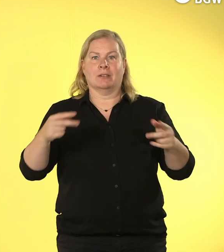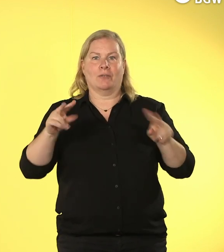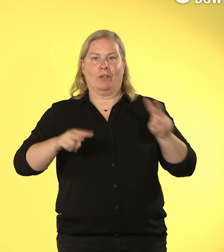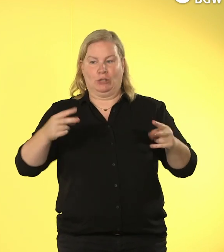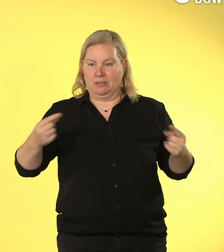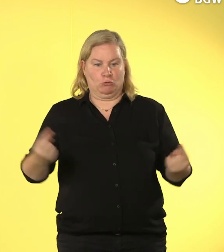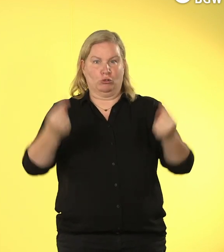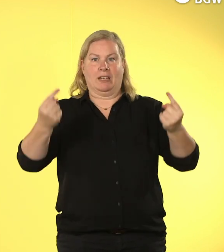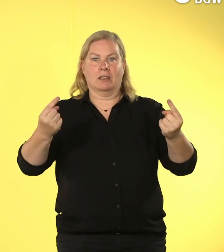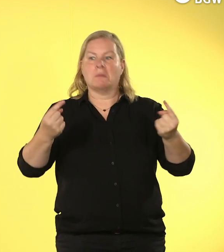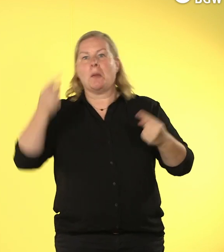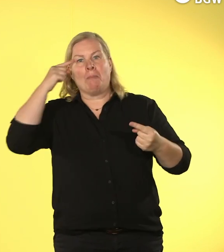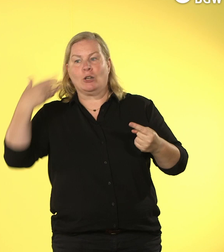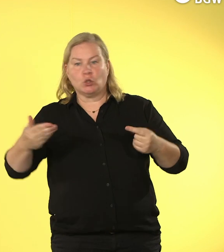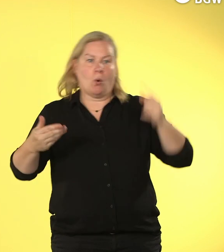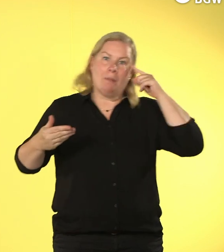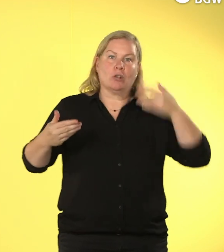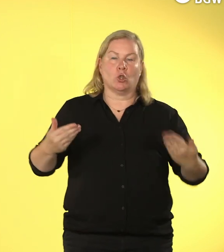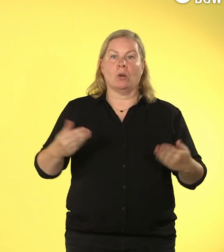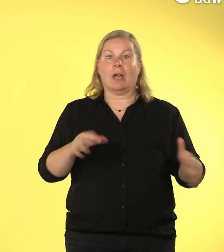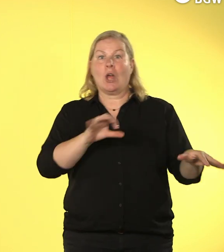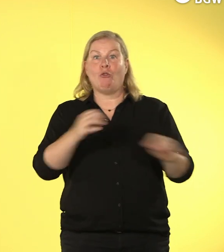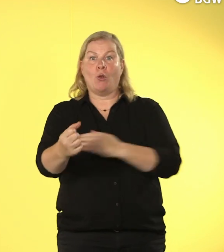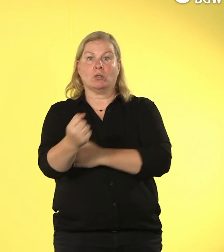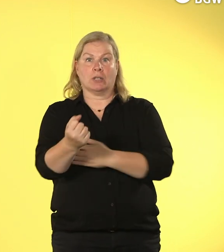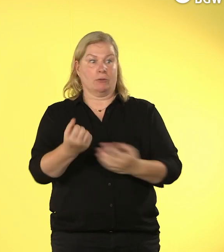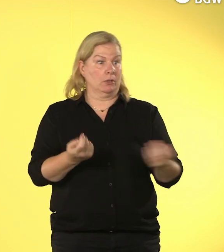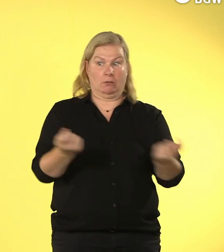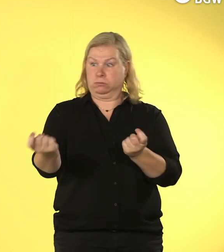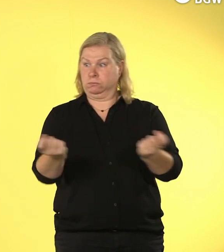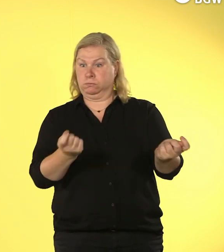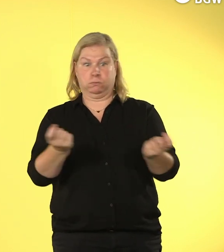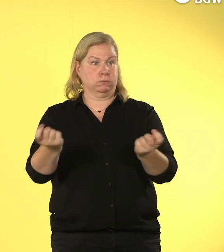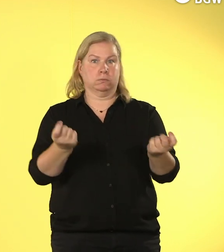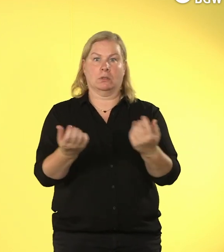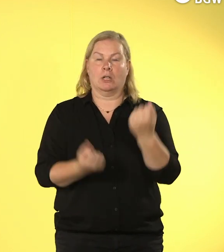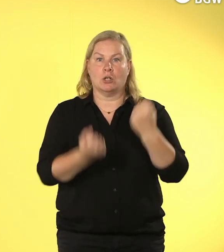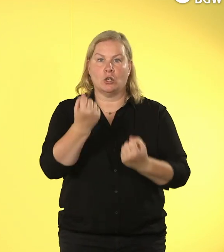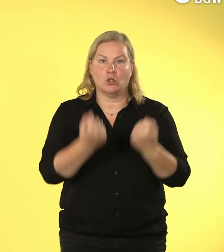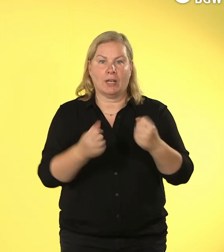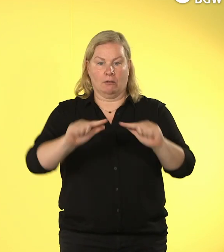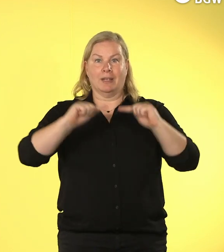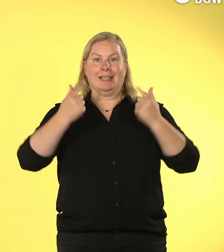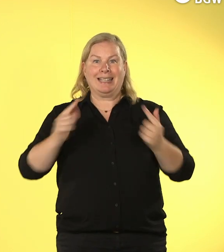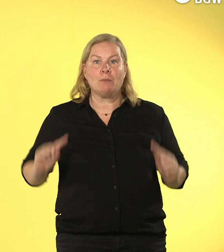Als Führungskraft oftmals schwierig, Konflikte eines Teams lösungsorientiert in Klärung zu bringen."